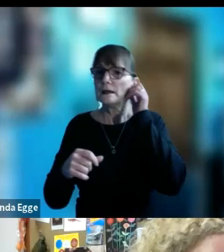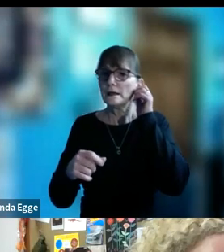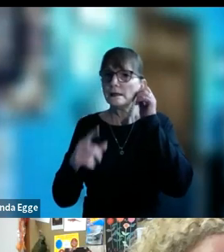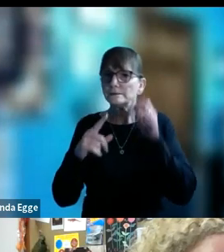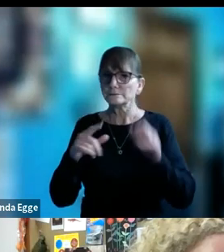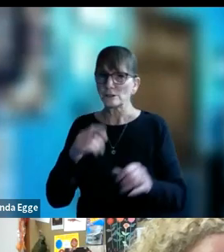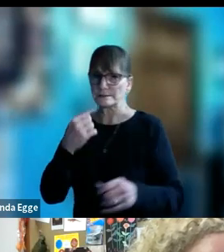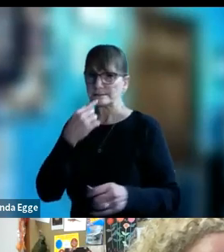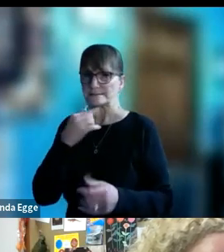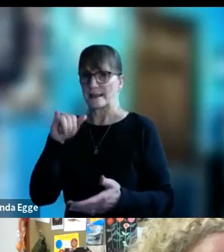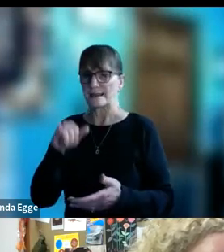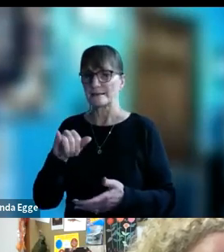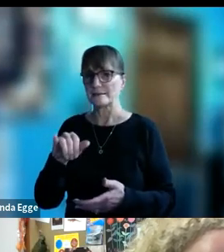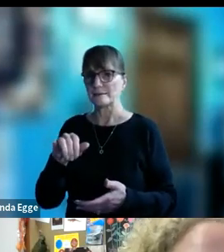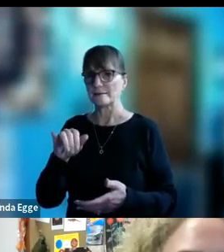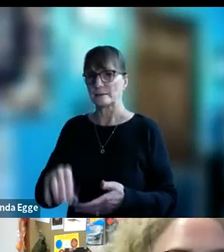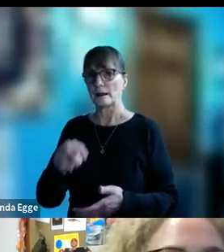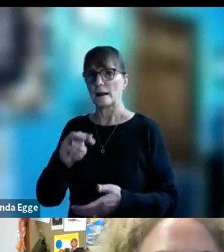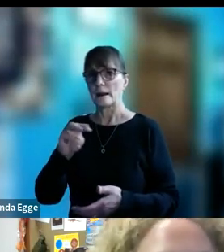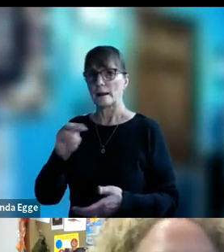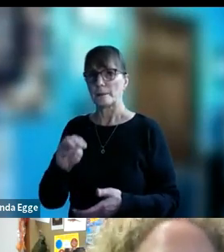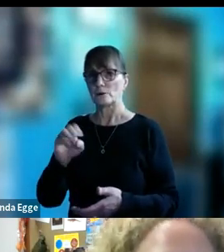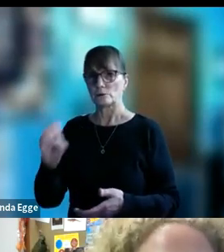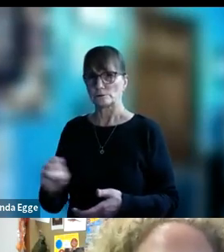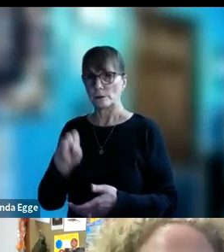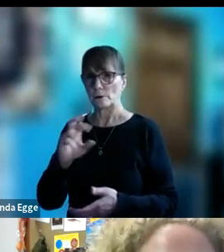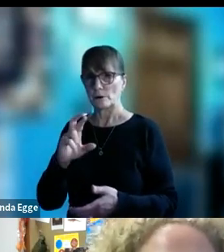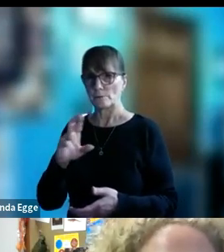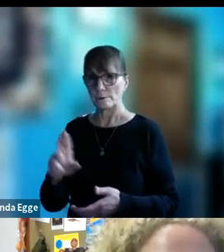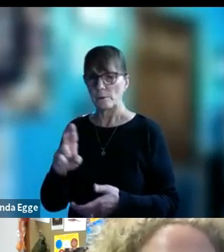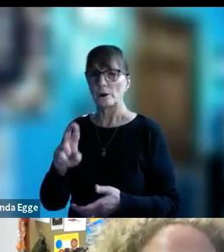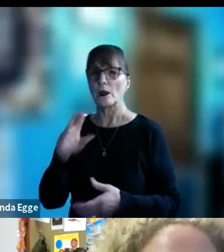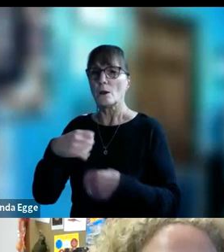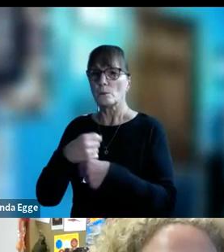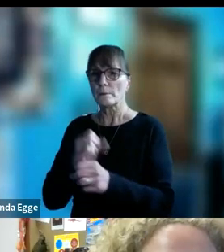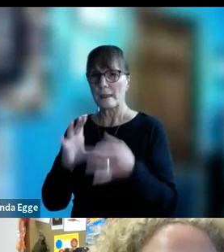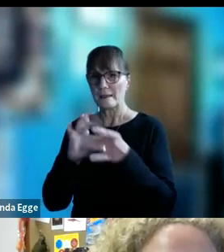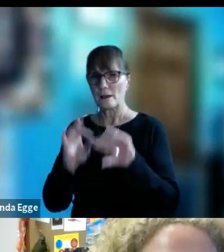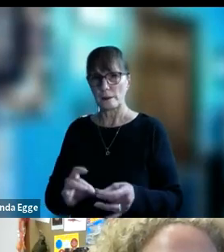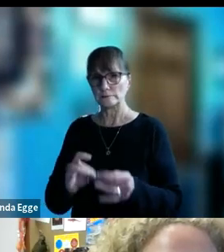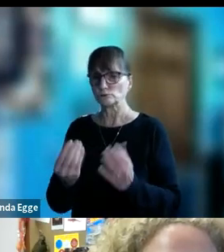en el resumen médico también nos ayuda. En realidad hacemos comentarios como ese muchas veces